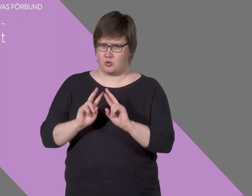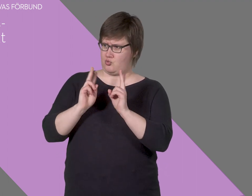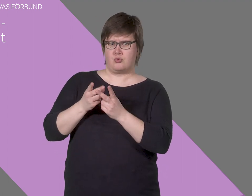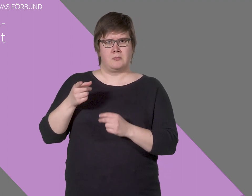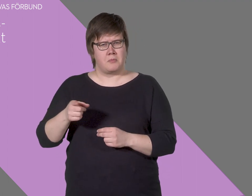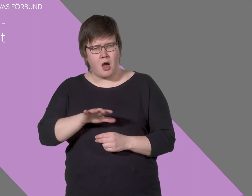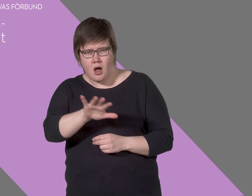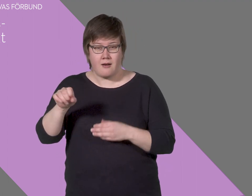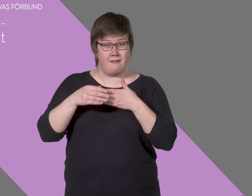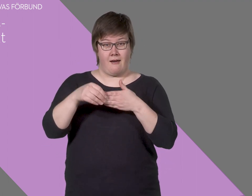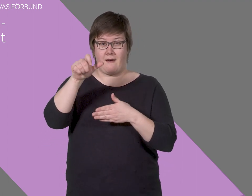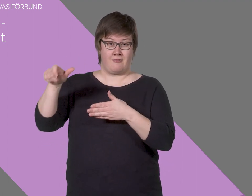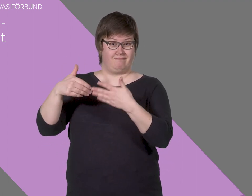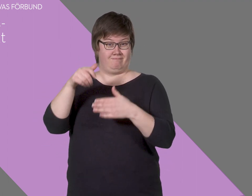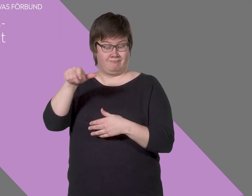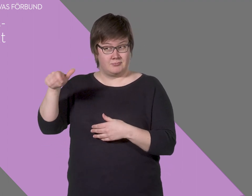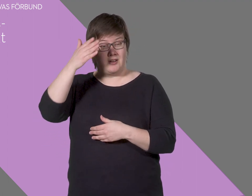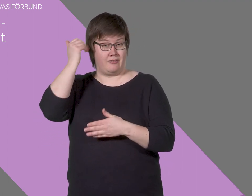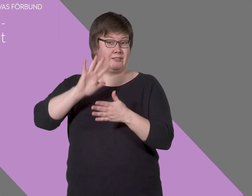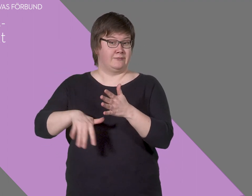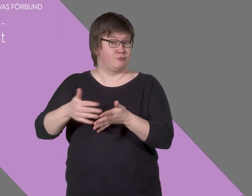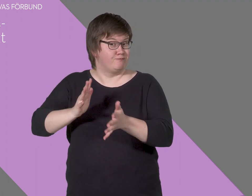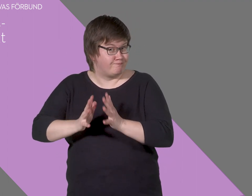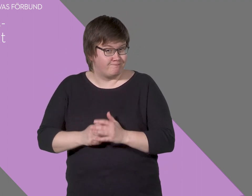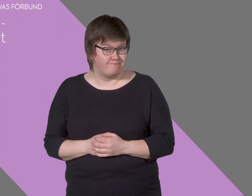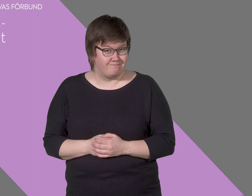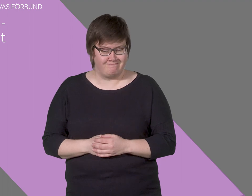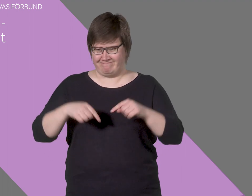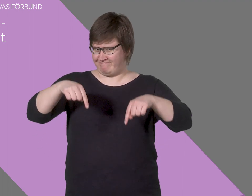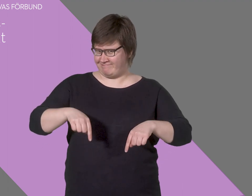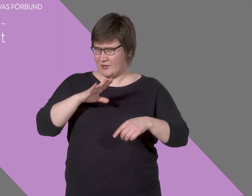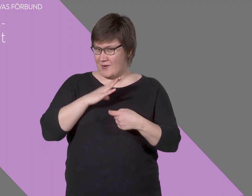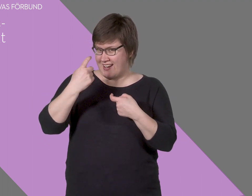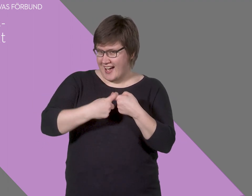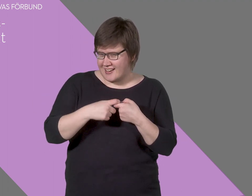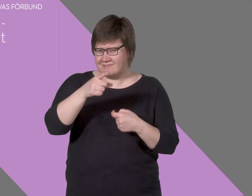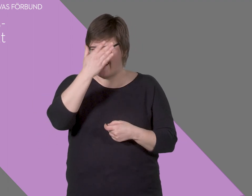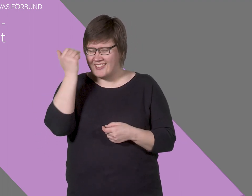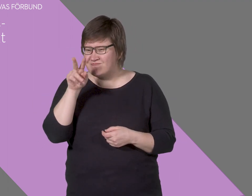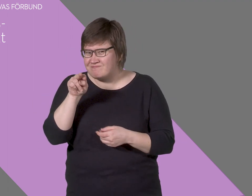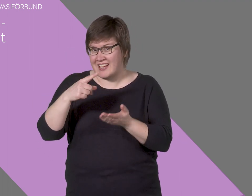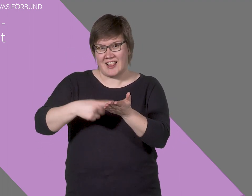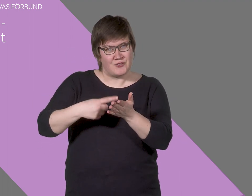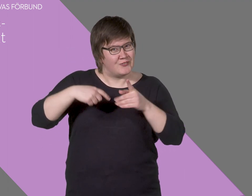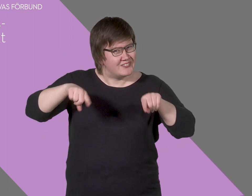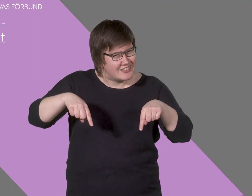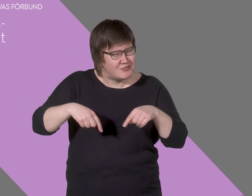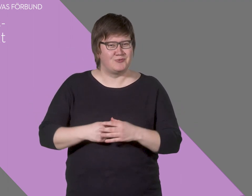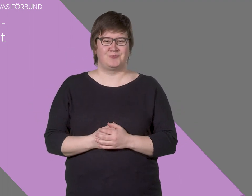Alla handledare i klubben kan teckenspråk. Du kan se intervjuvideon från länken nedan.